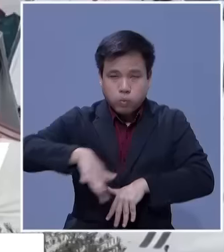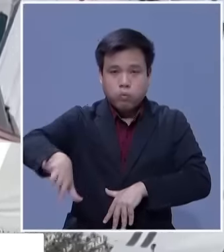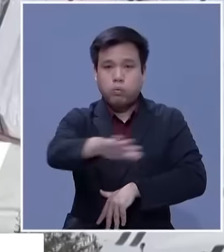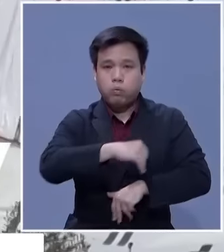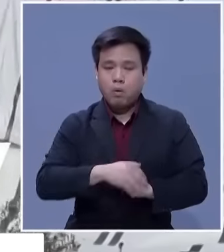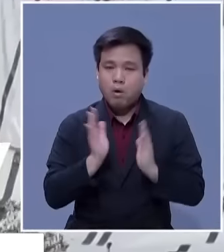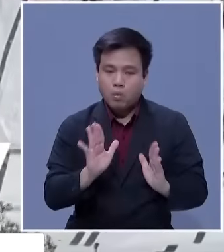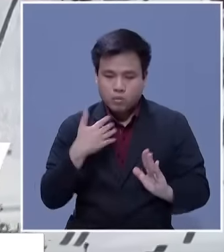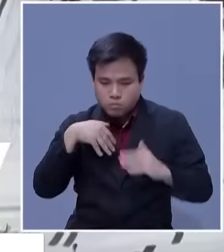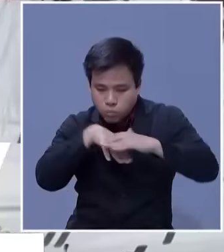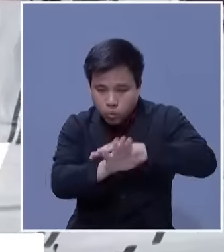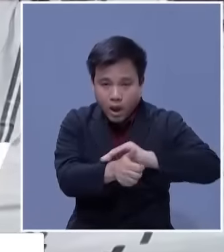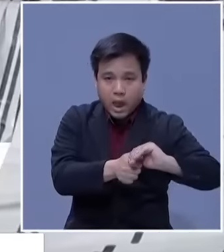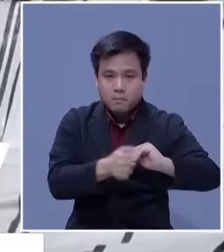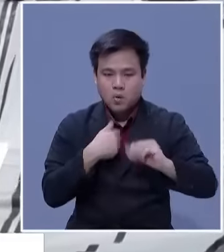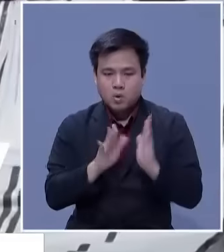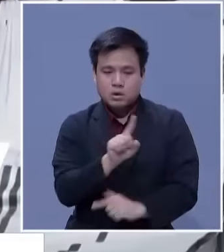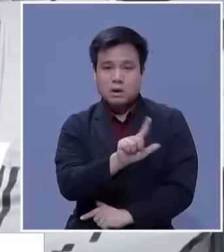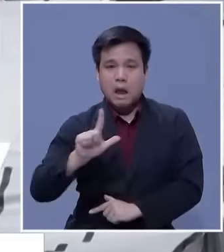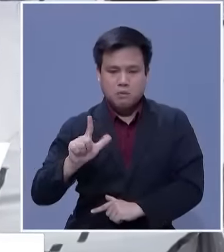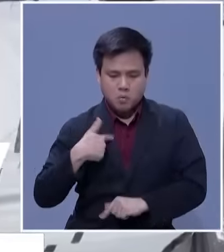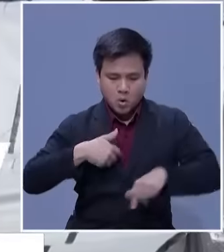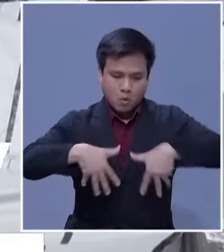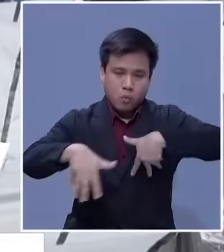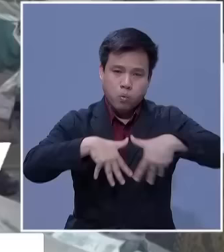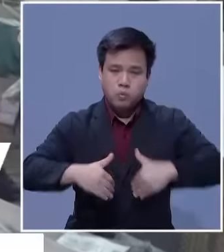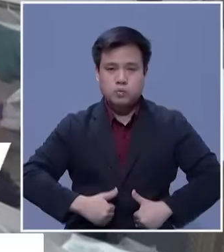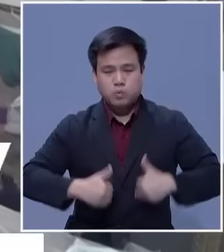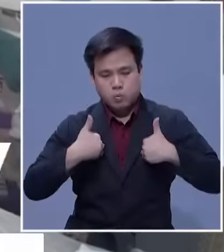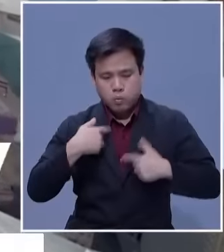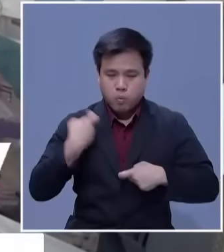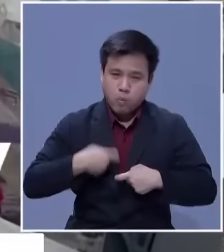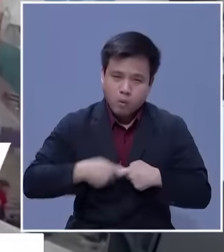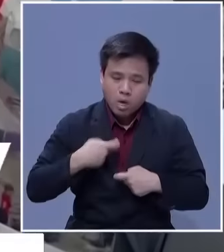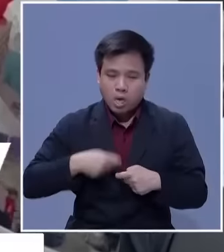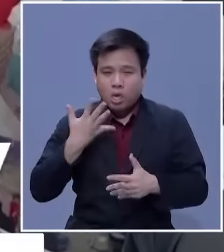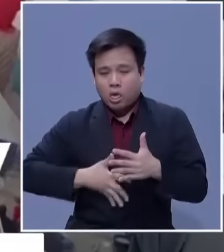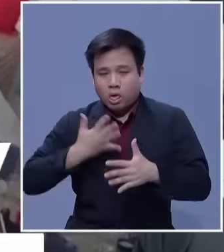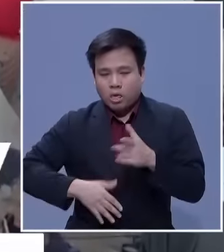ภัยนับล้านใช้ชีวิตกันอย่างยากลำบากใน ค่ายพักพิงชั่วคราวทำให้พวกเขาไม่สามารถ